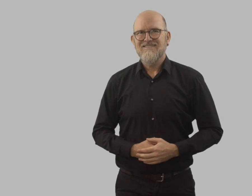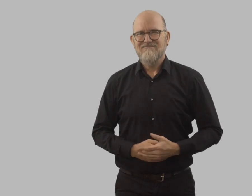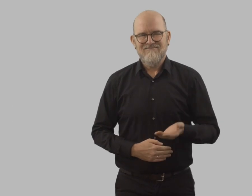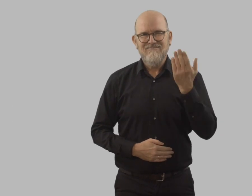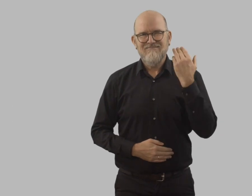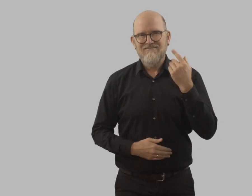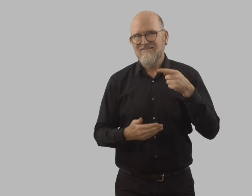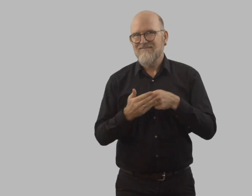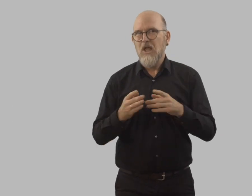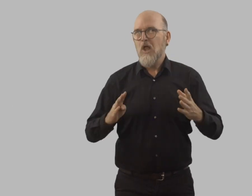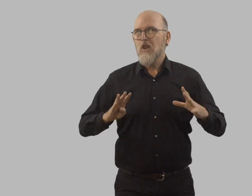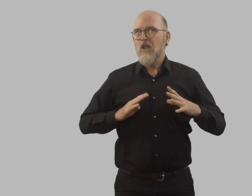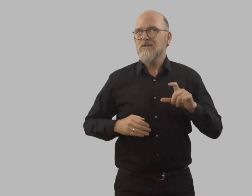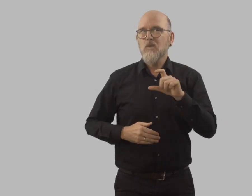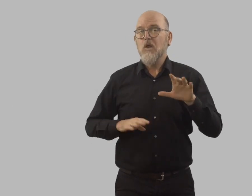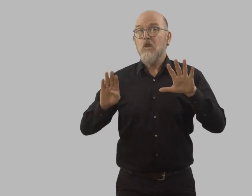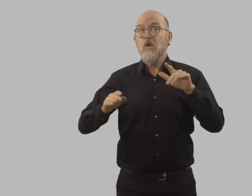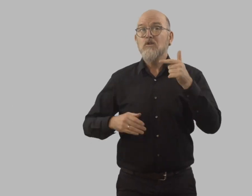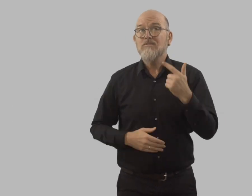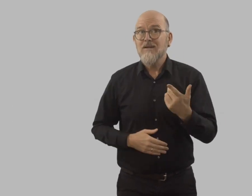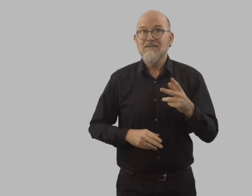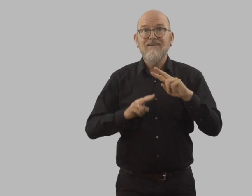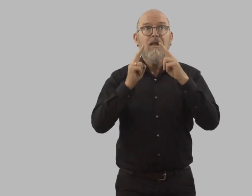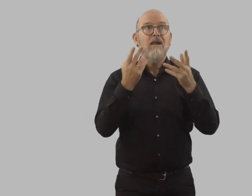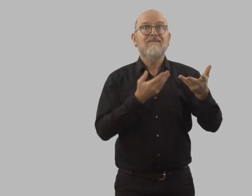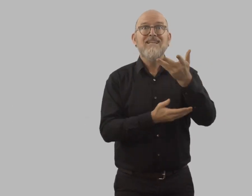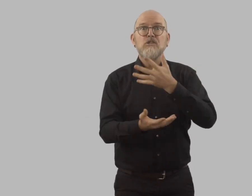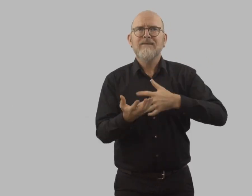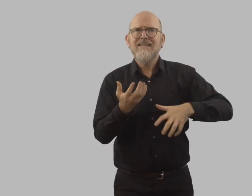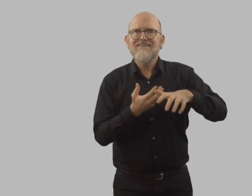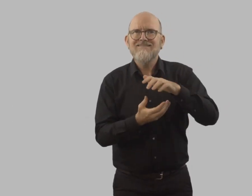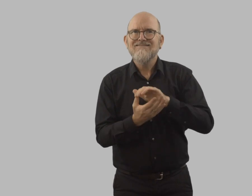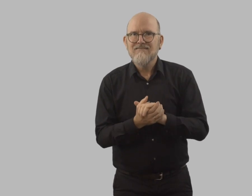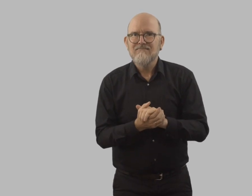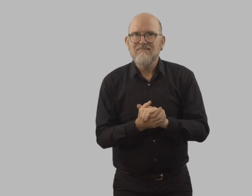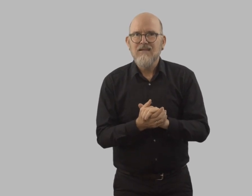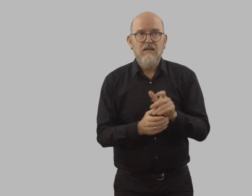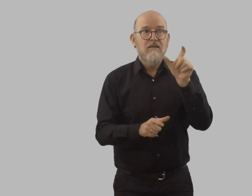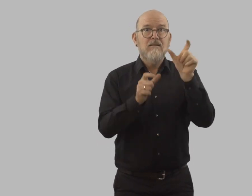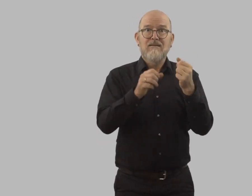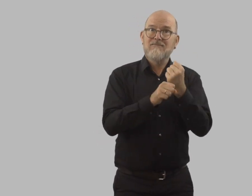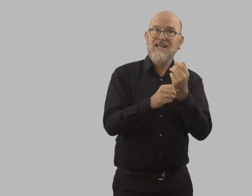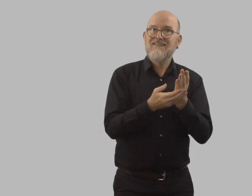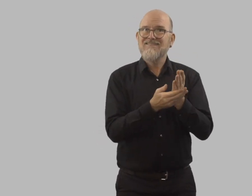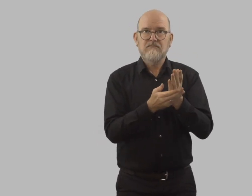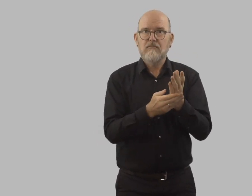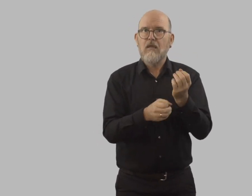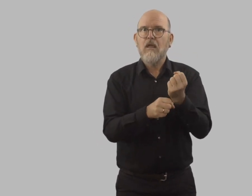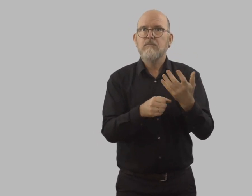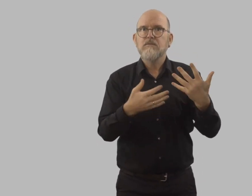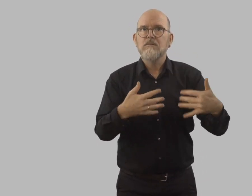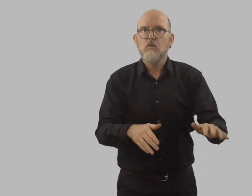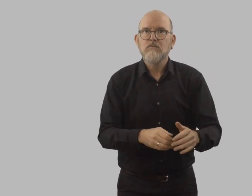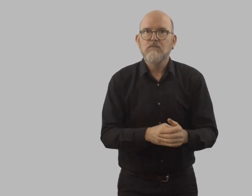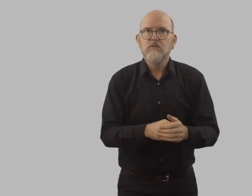Die Weltwirtschaftskrise 1929 machte viele Dienstbotinnen arbeitslos.